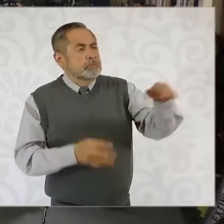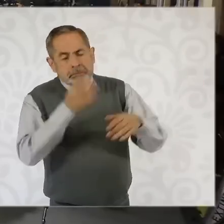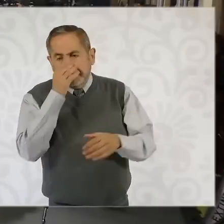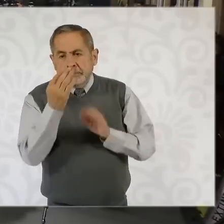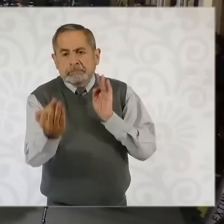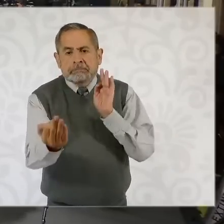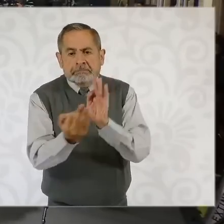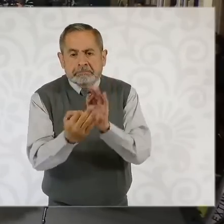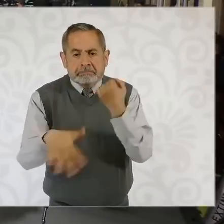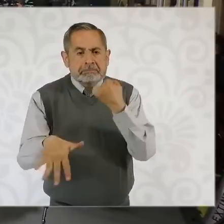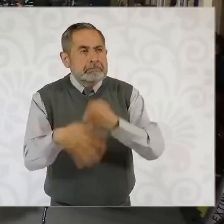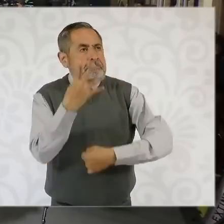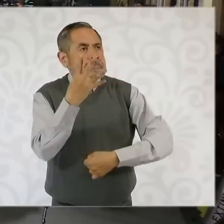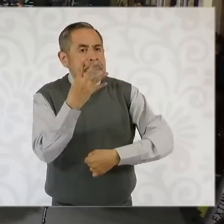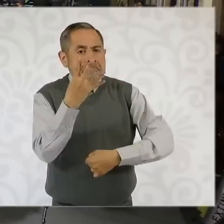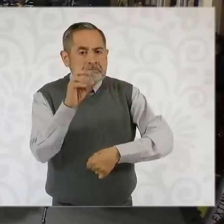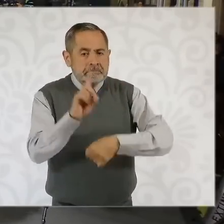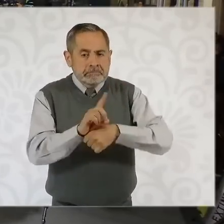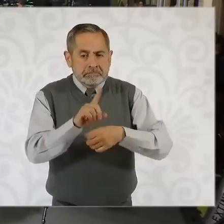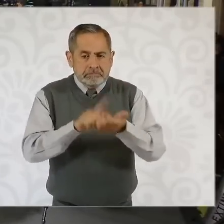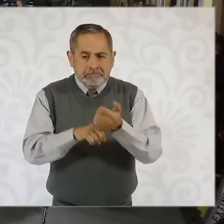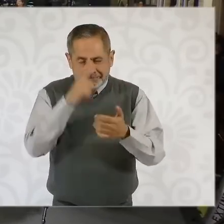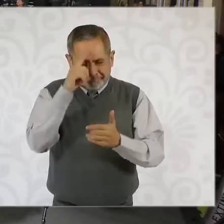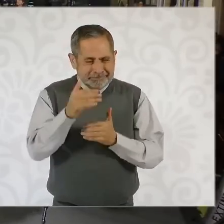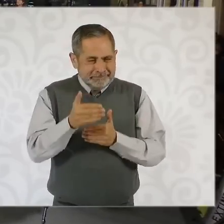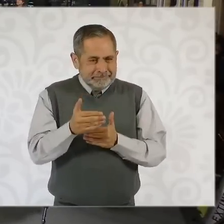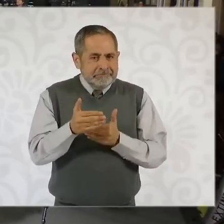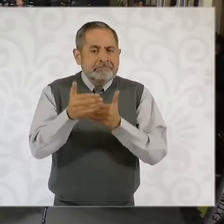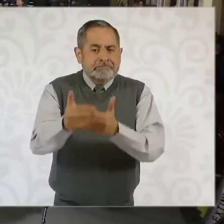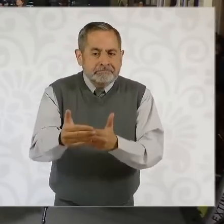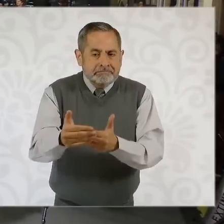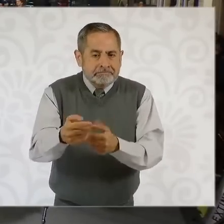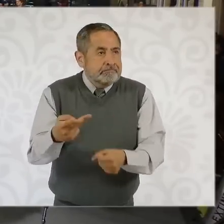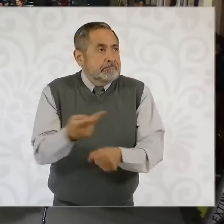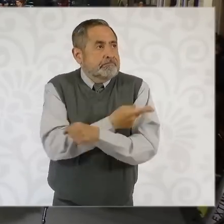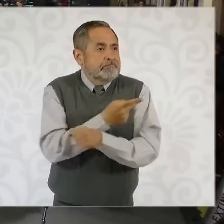que se pusieron para el tema de la pausa de los aranceles entonces a ver cómo están avanzando Qué